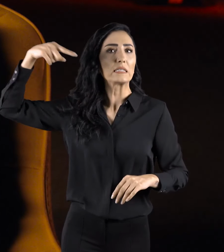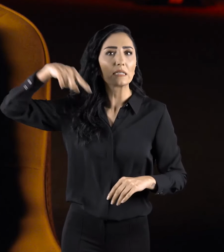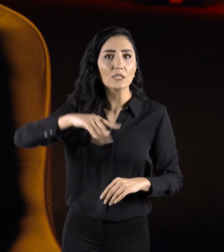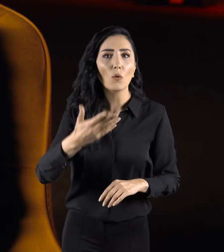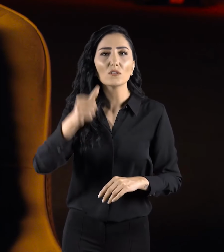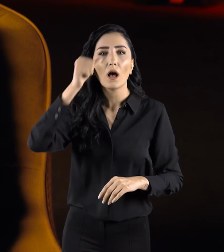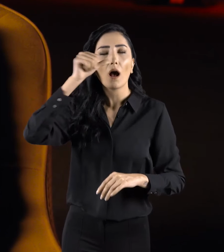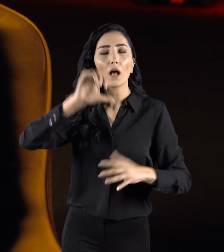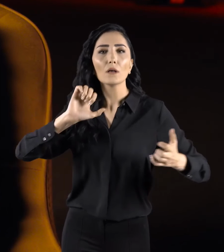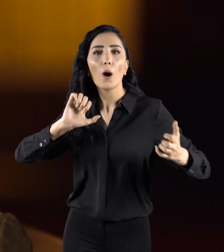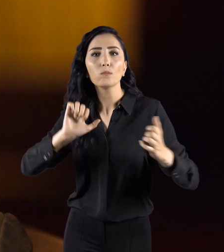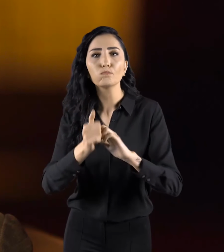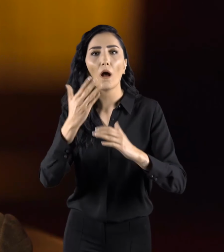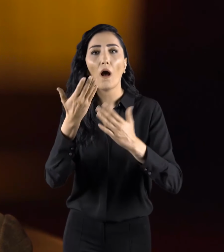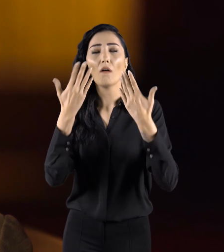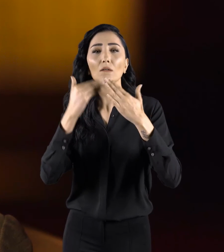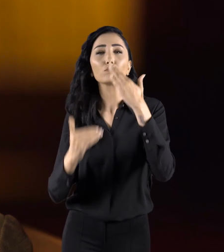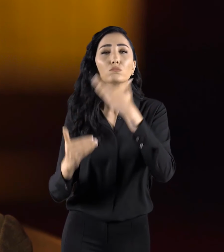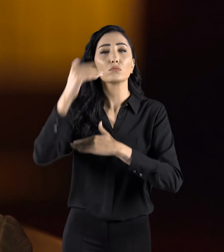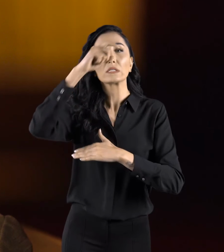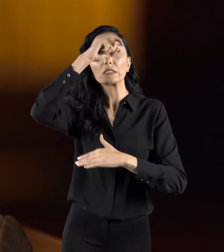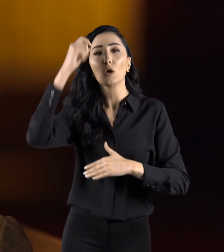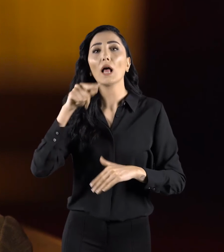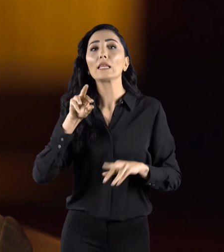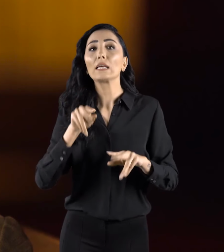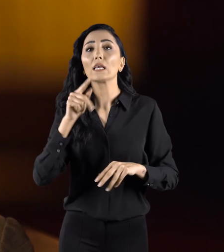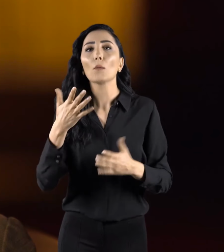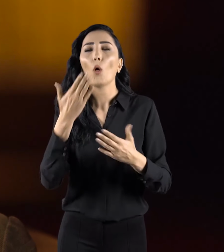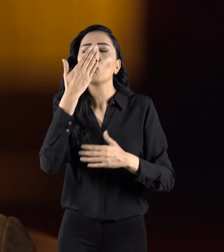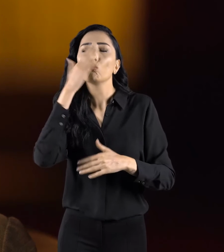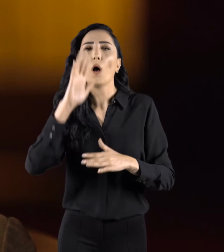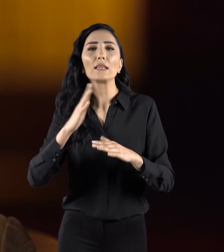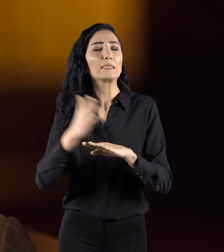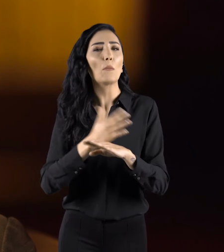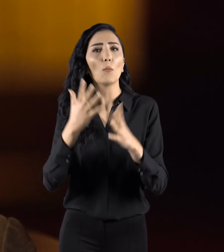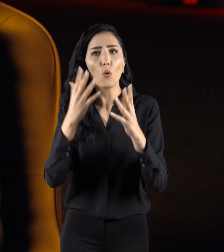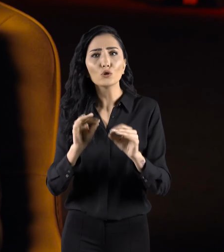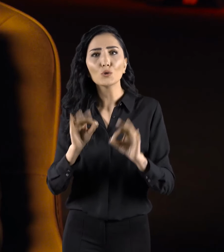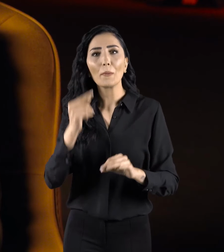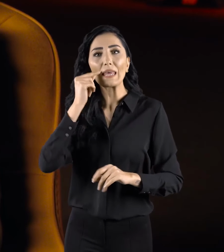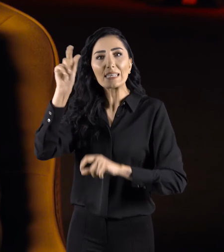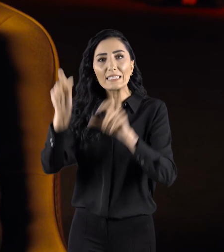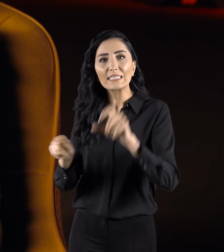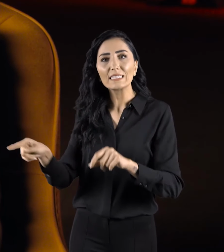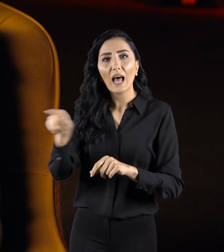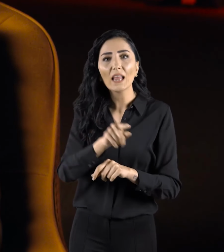yıldırım düşmesi, gaz sıkışması, yüksek sıcaklık gibi doğal sebeplerden oluşabileceği gibi insanların